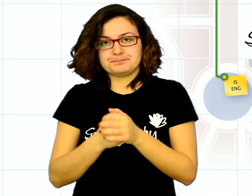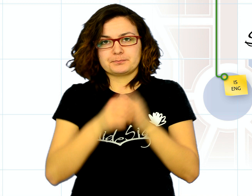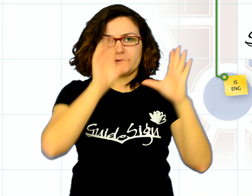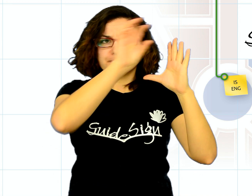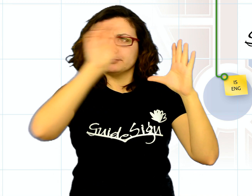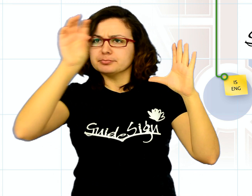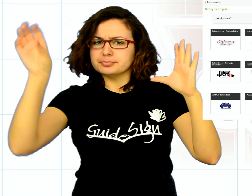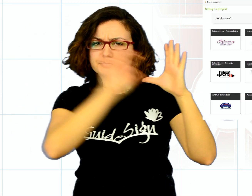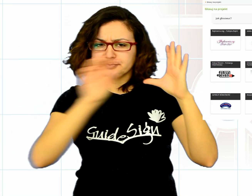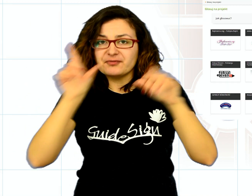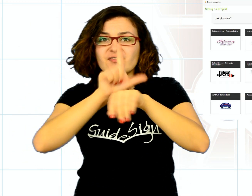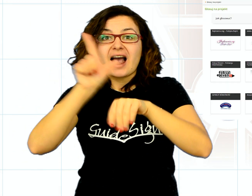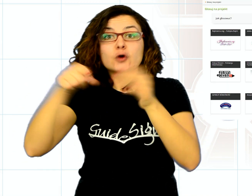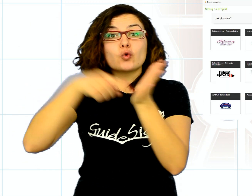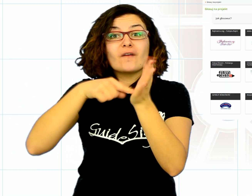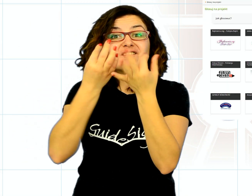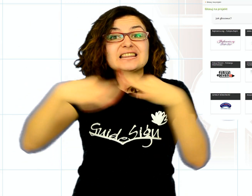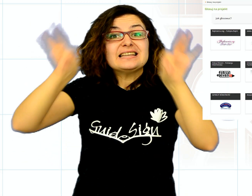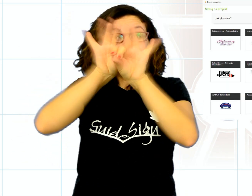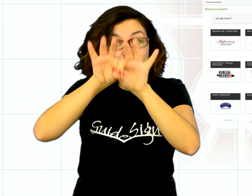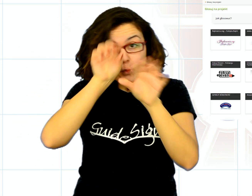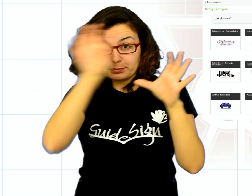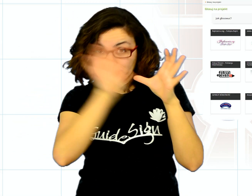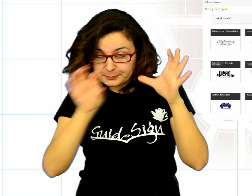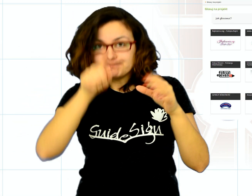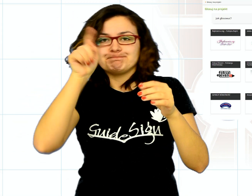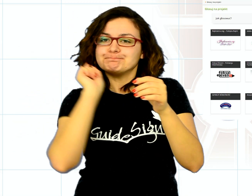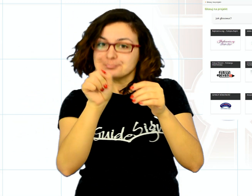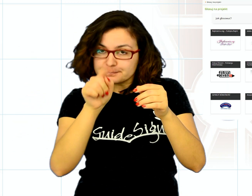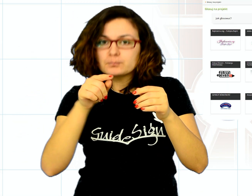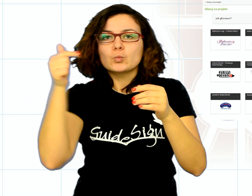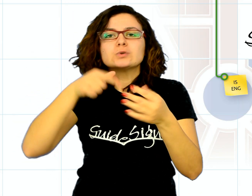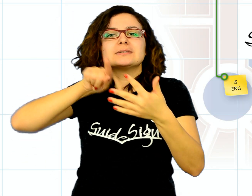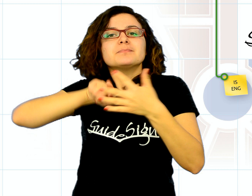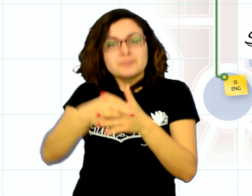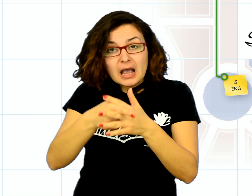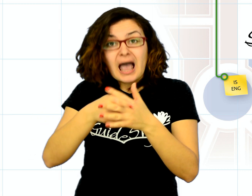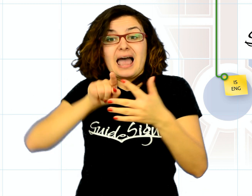Są tam wszystkie finałowe projekty. Najpierw trzeba się zalogować.